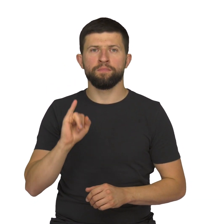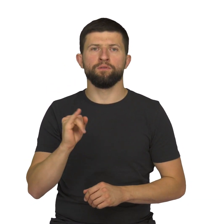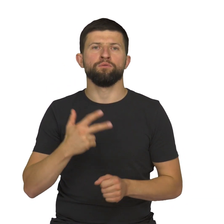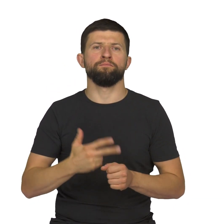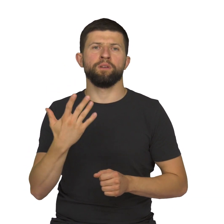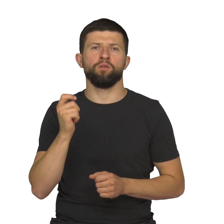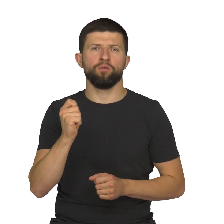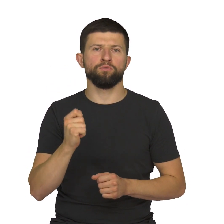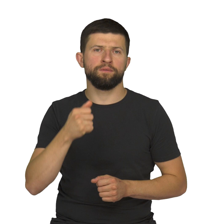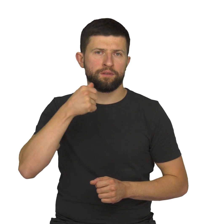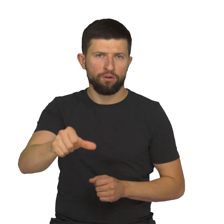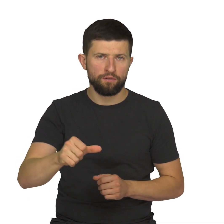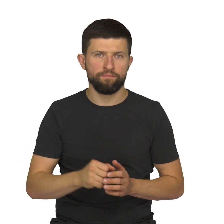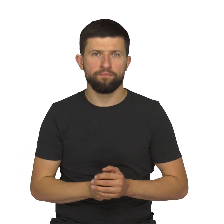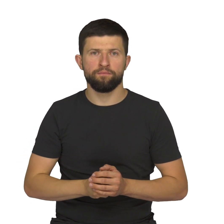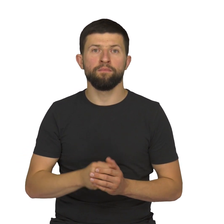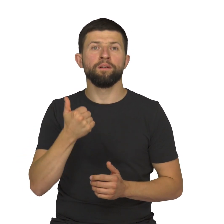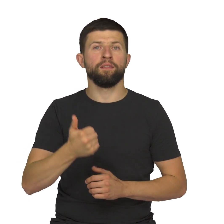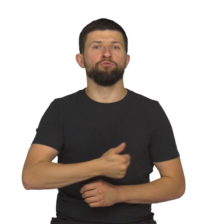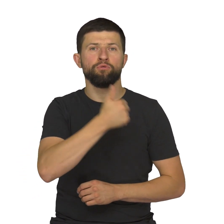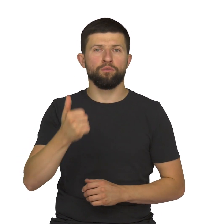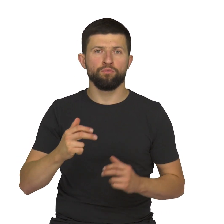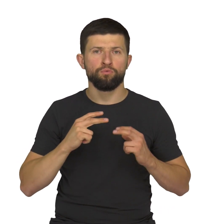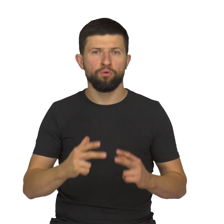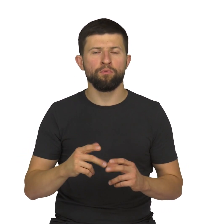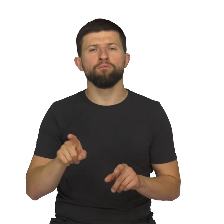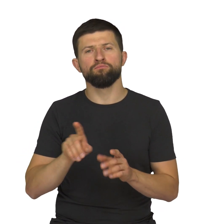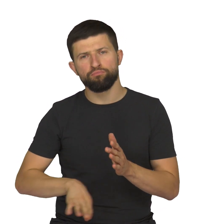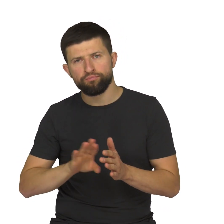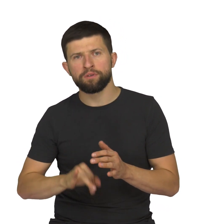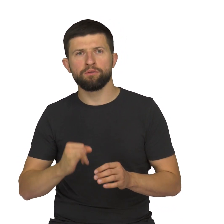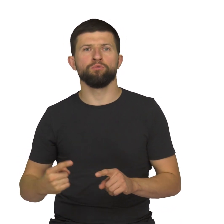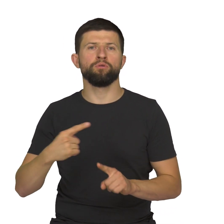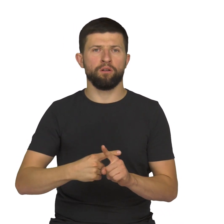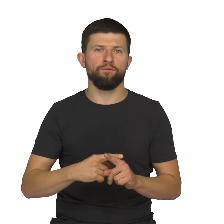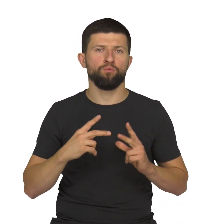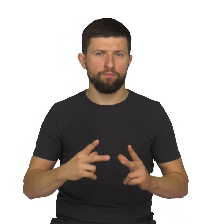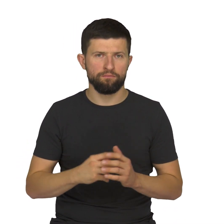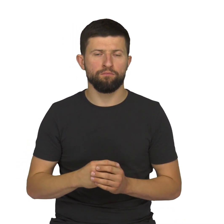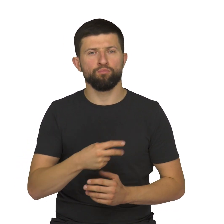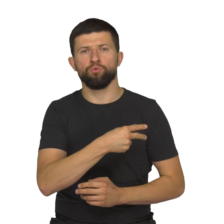i 35 godzin tygodniowo. Jeden dzień urlopu zarówno zwykłego, jak i dodatkowego takiego pracownika